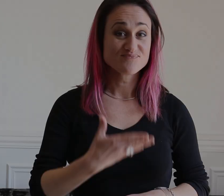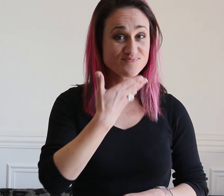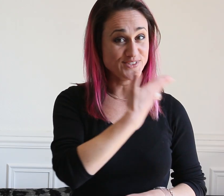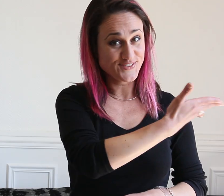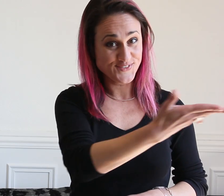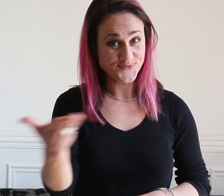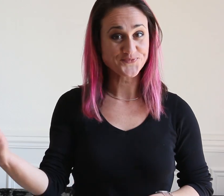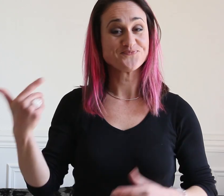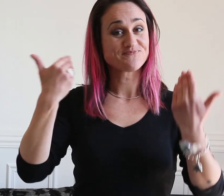Bonjour !